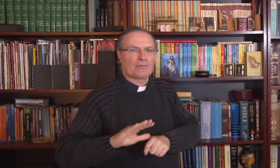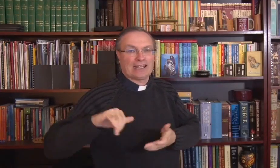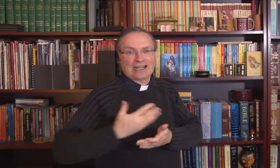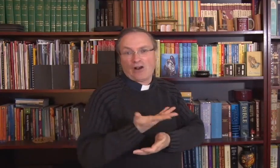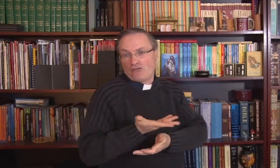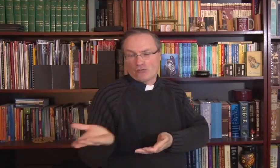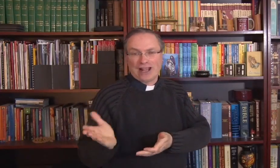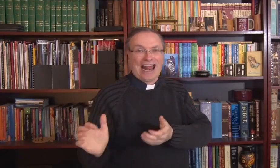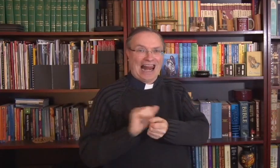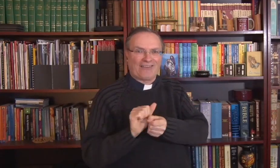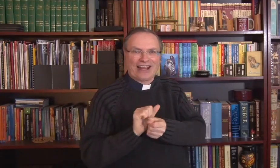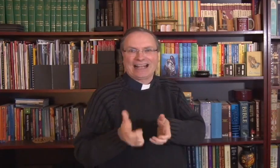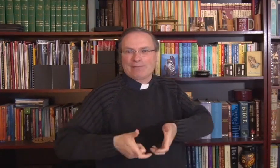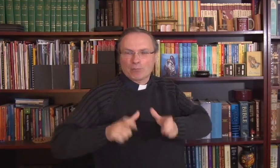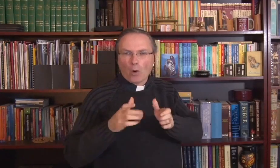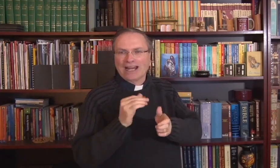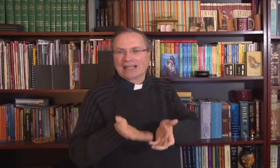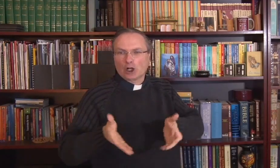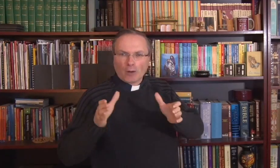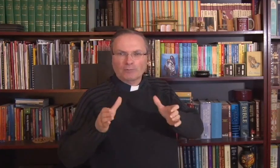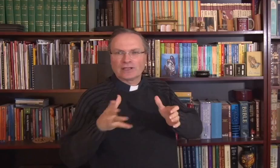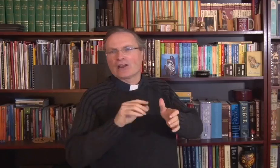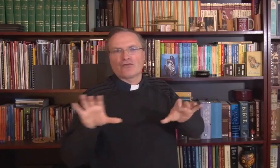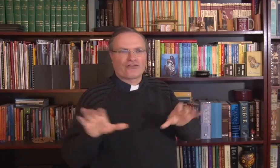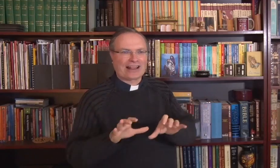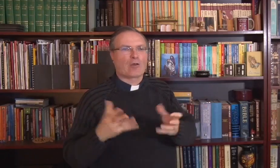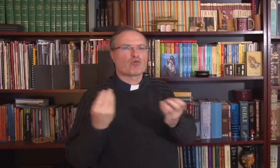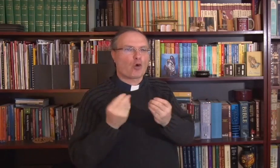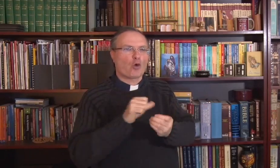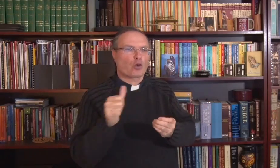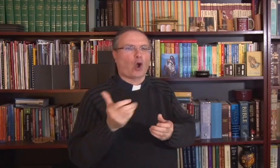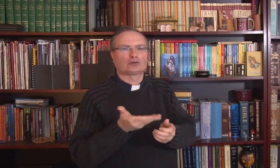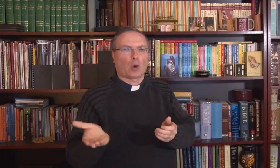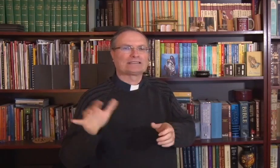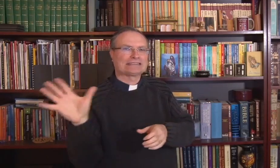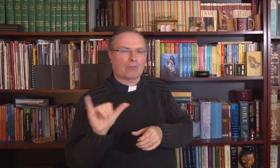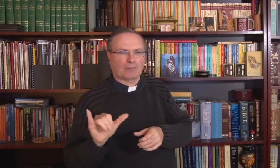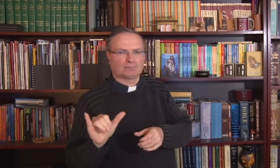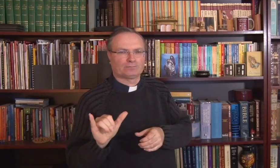[car vous lavez les pots et les coupes et vous faites beaucoup d’autres choses semblables].»